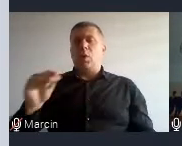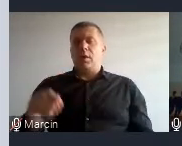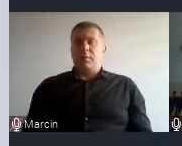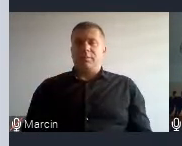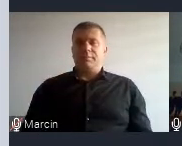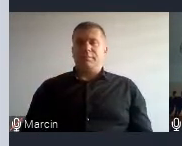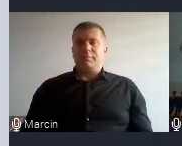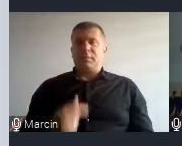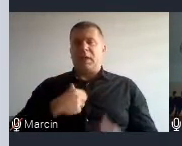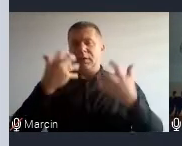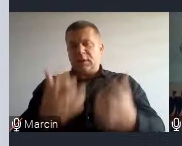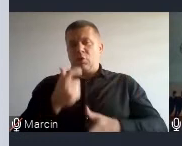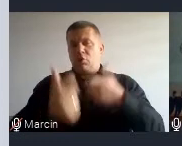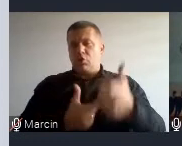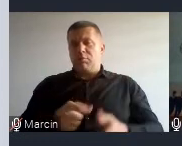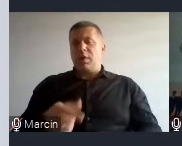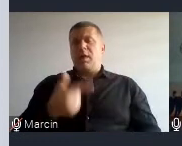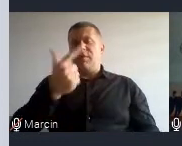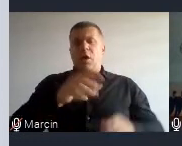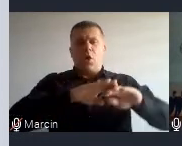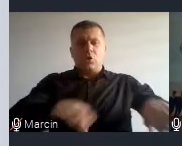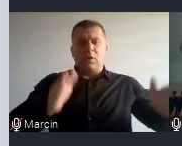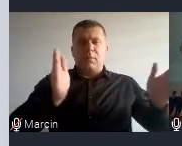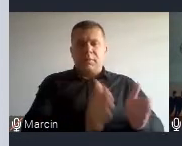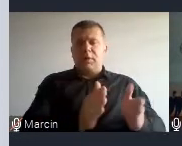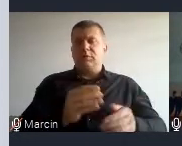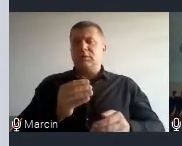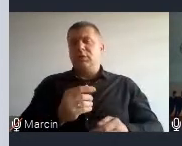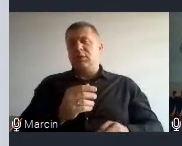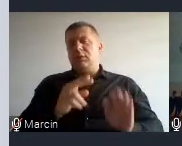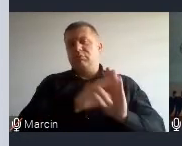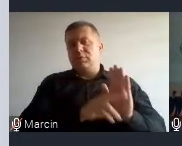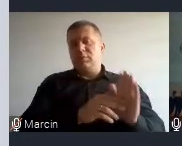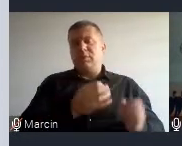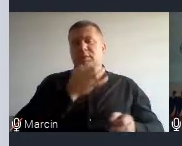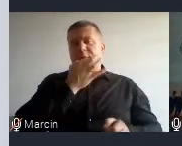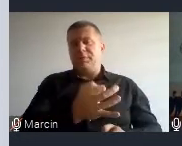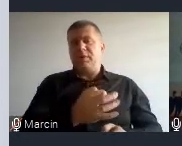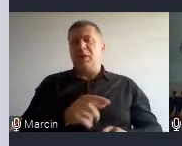i chcielibyście zrobić z tego dwa inne, mniejsze postępowania – da się to zrobić.